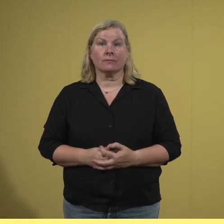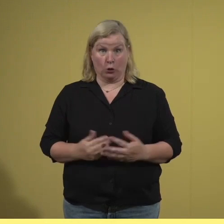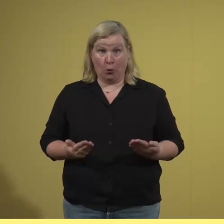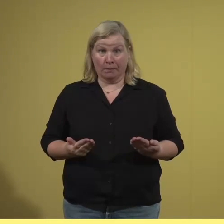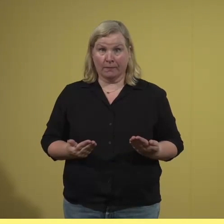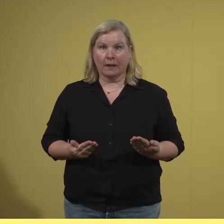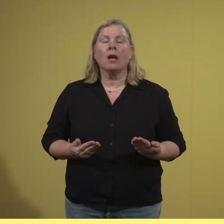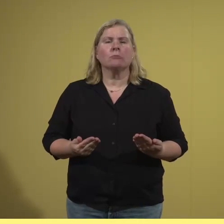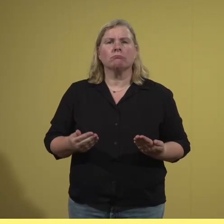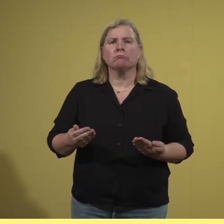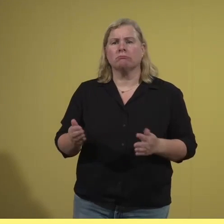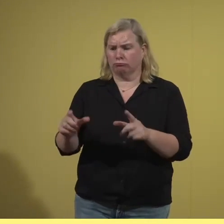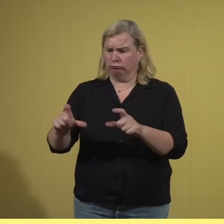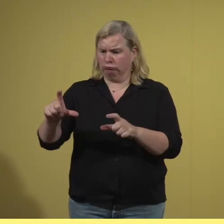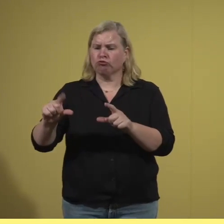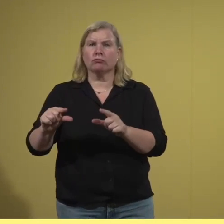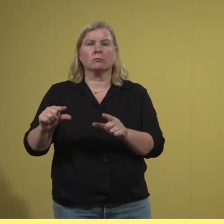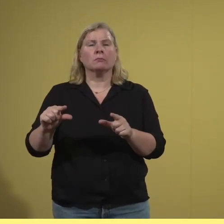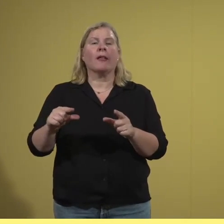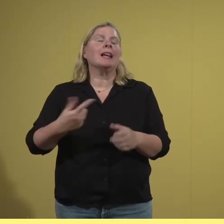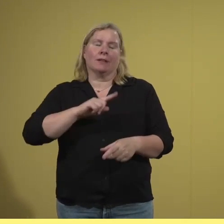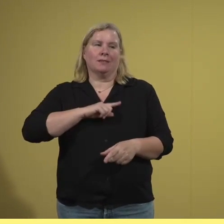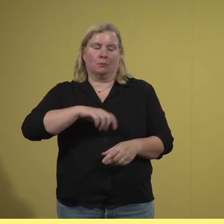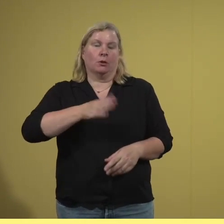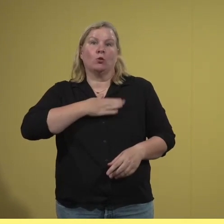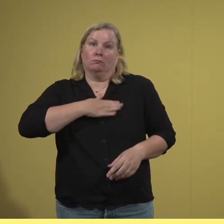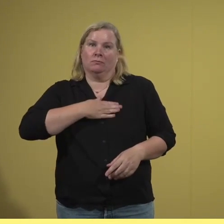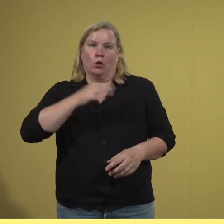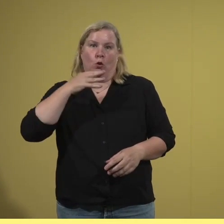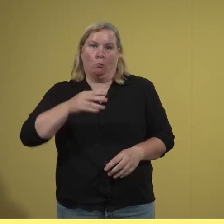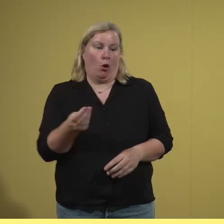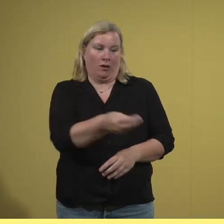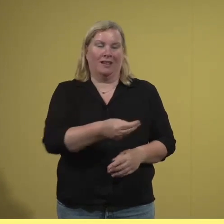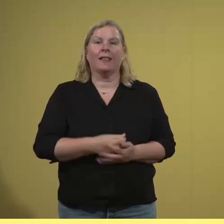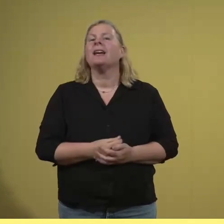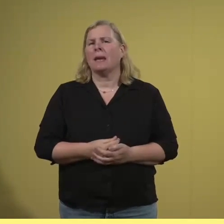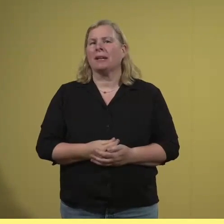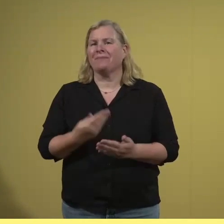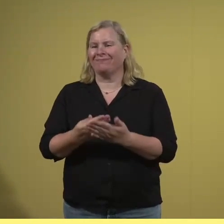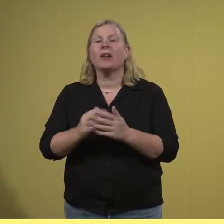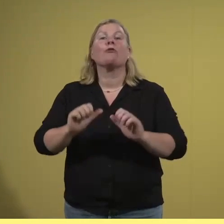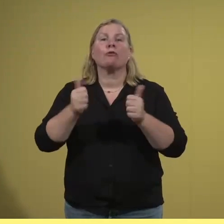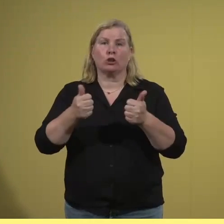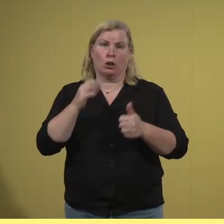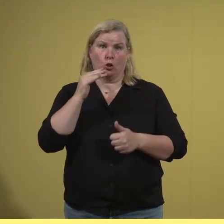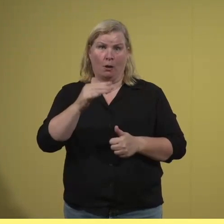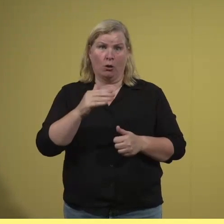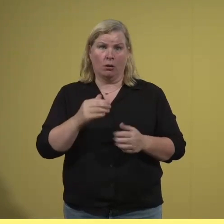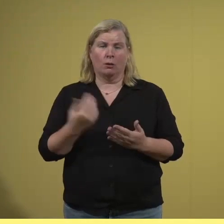Die Kleinere. Ich bin immer großzügig mit dem Knoblauch. Ja, aber der ist sehr intensiv, weil, das ist so ein frischer.